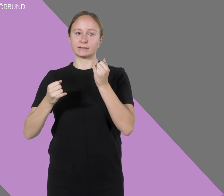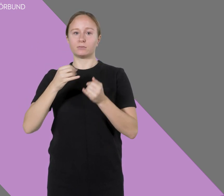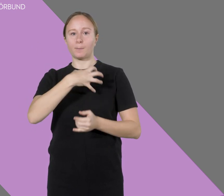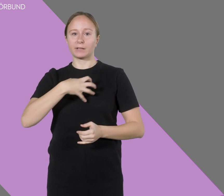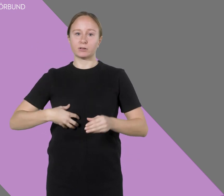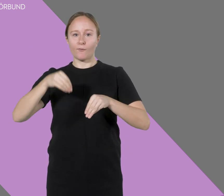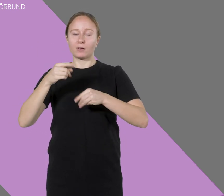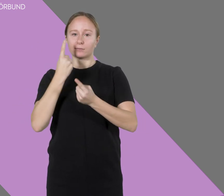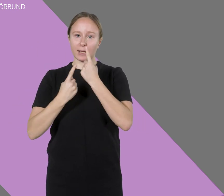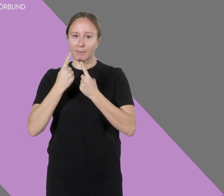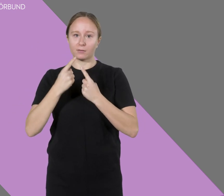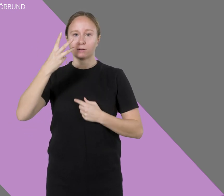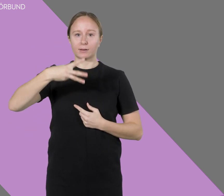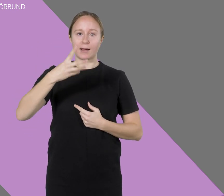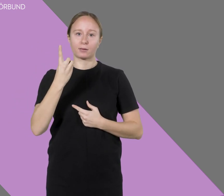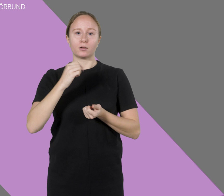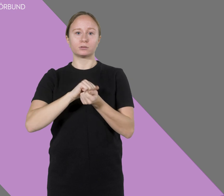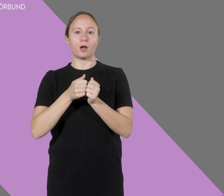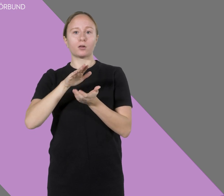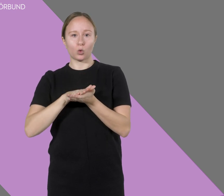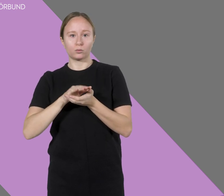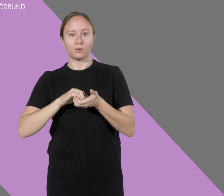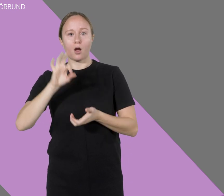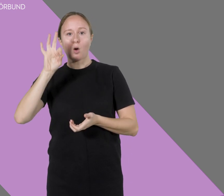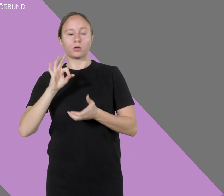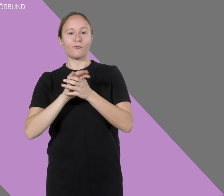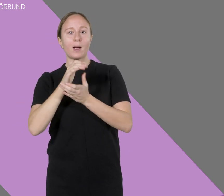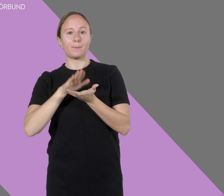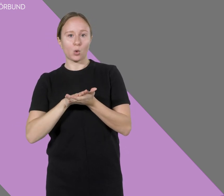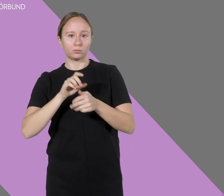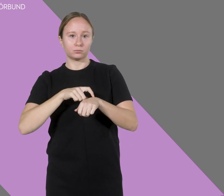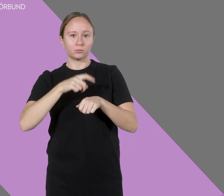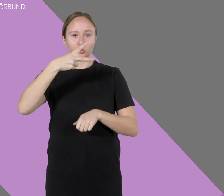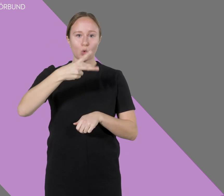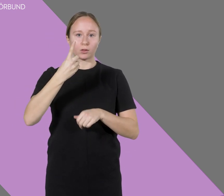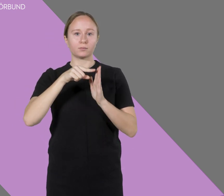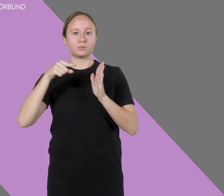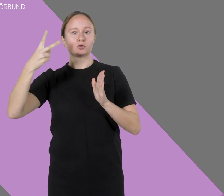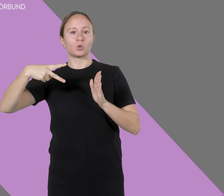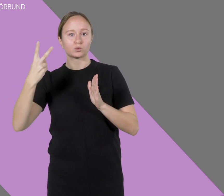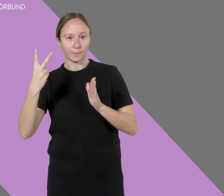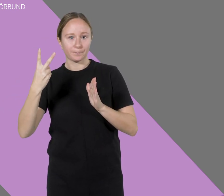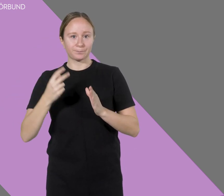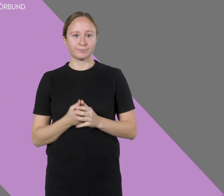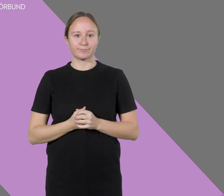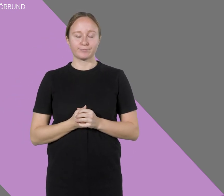i presidentvaldebatter den 31 januari och den 8 februari kl. 21.00–22.00.